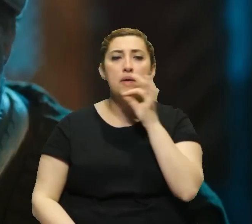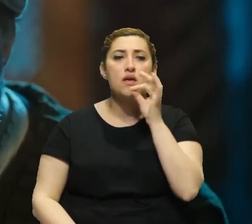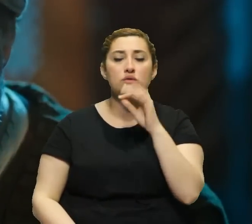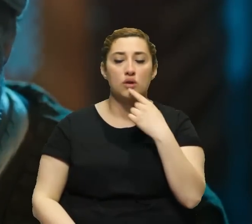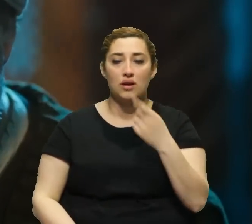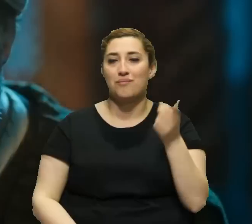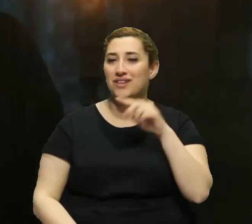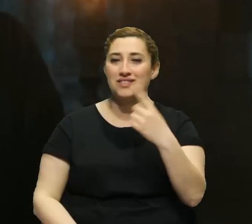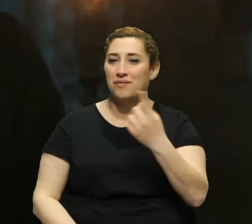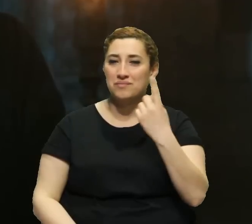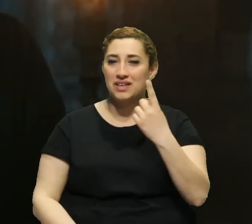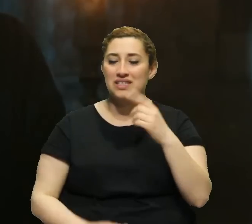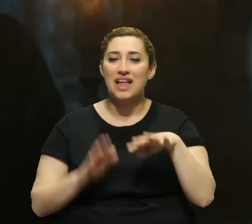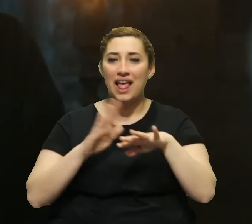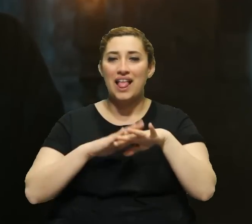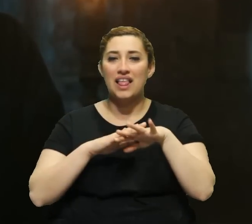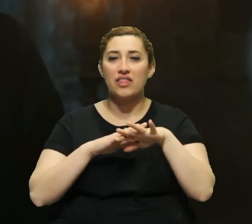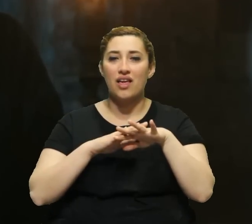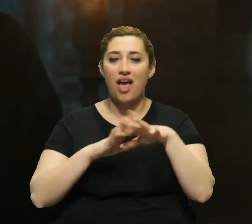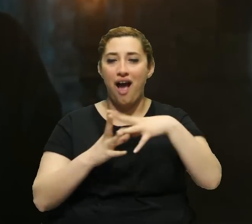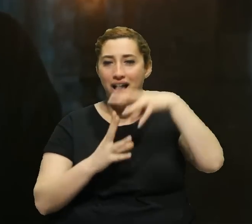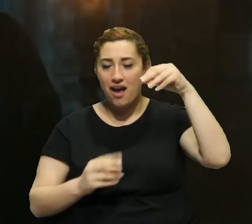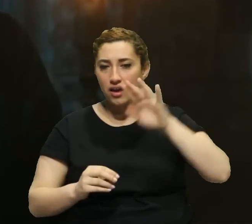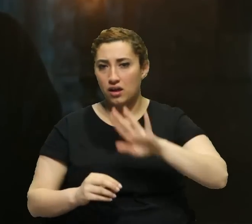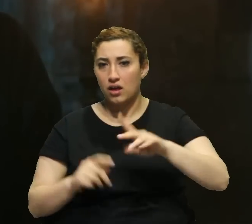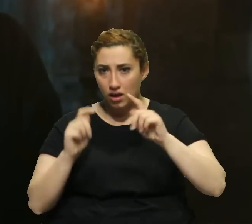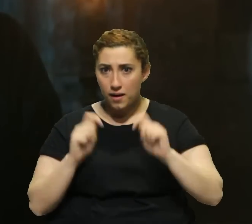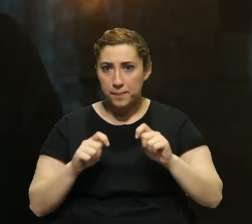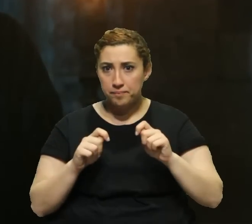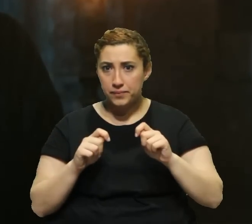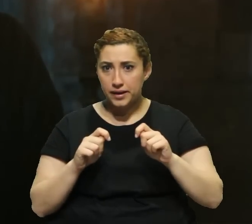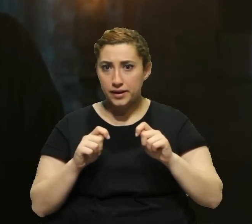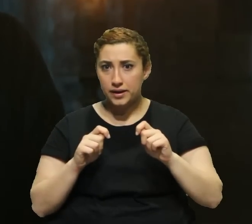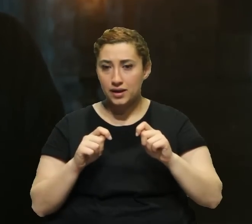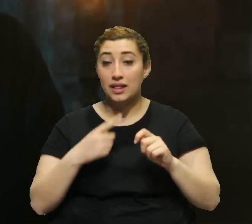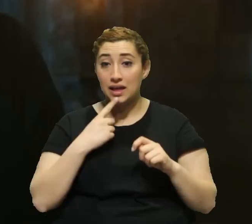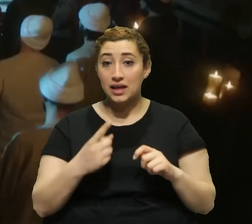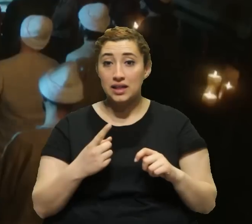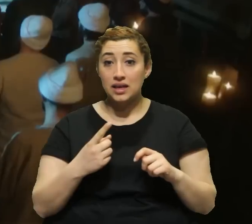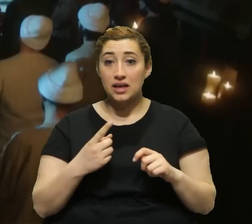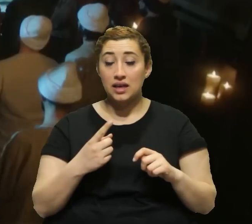Başka birisi elini ayağına değdirmiş idi. Dedi ki...